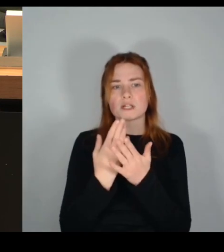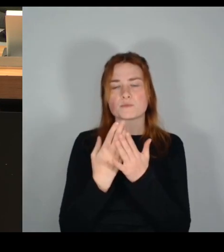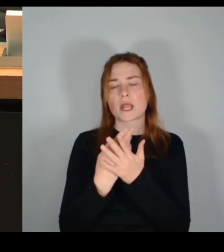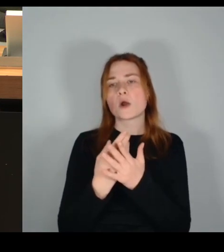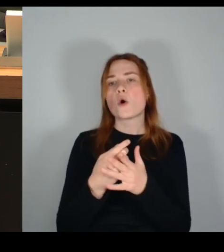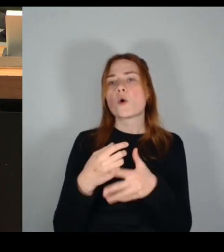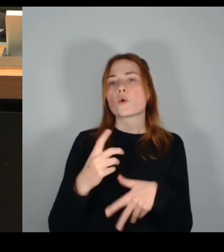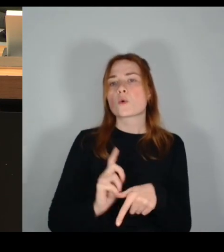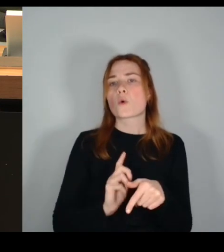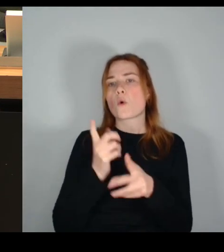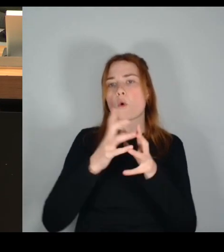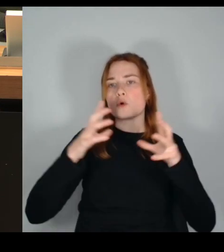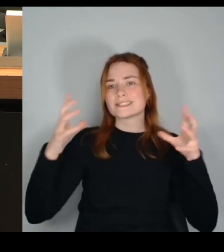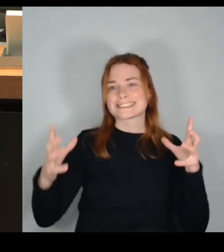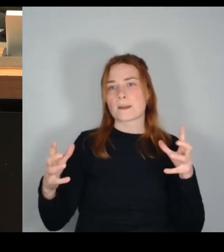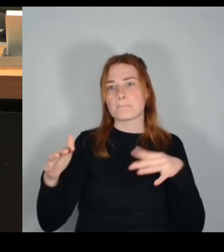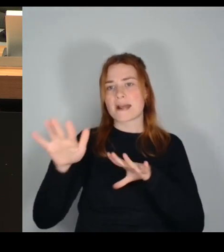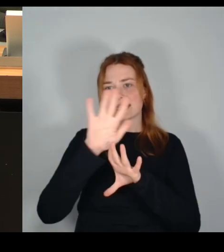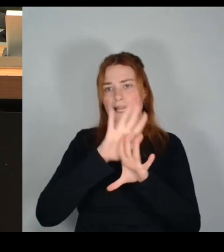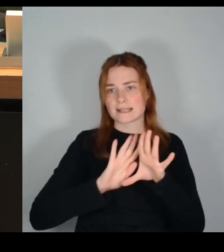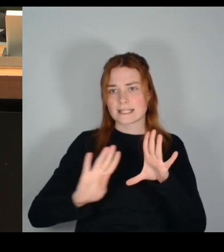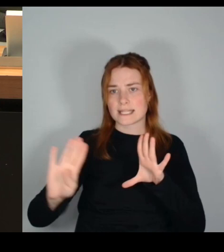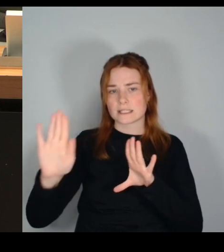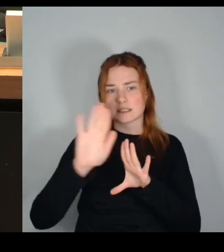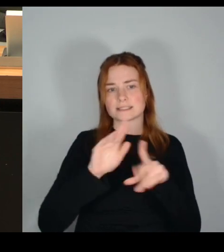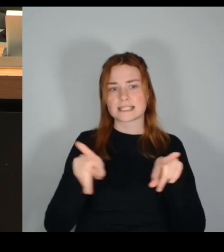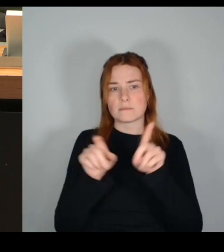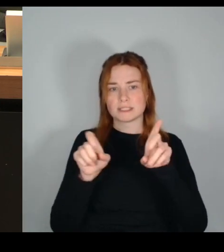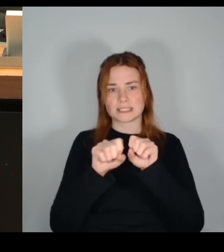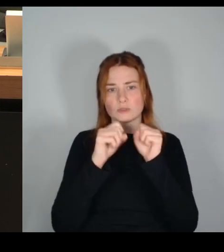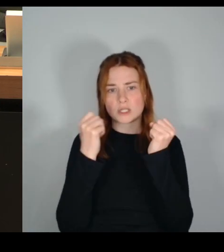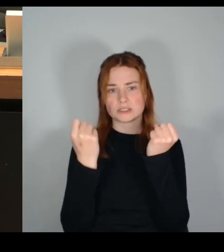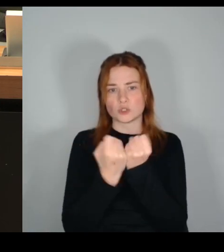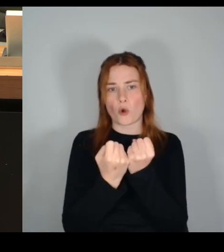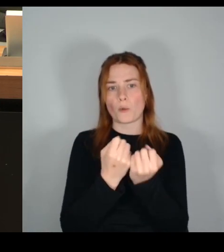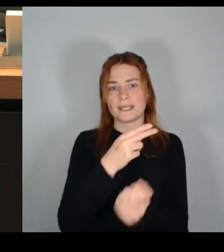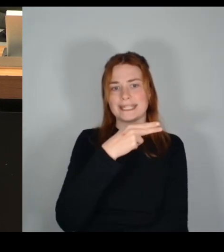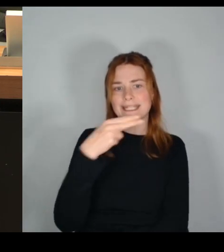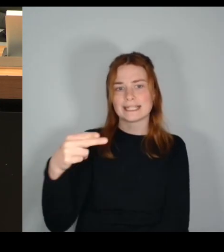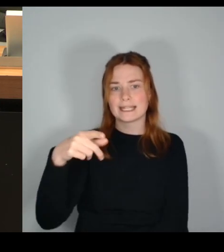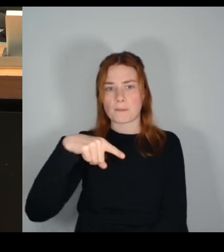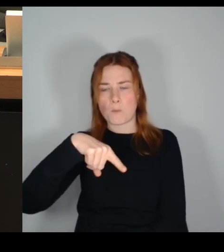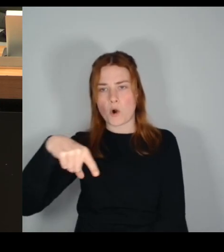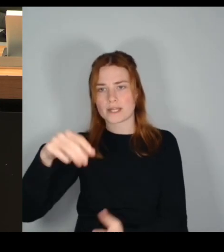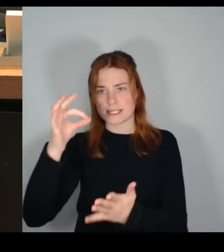Und wer zahlt zum Schluss die hohen Kosten, die Verbraucherinnen und Verbraucher über hohe Atomstromkosten?